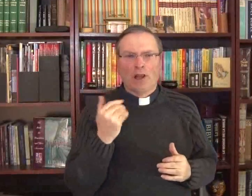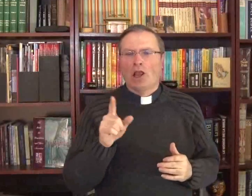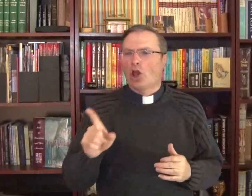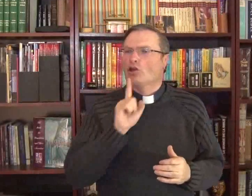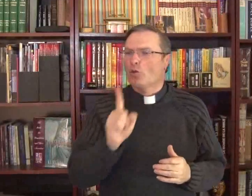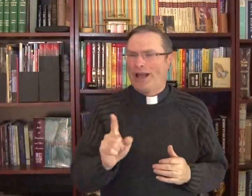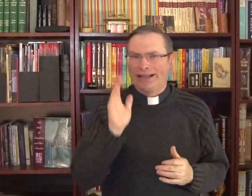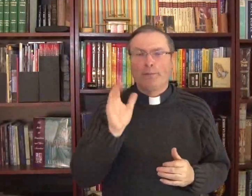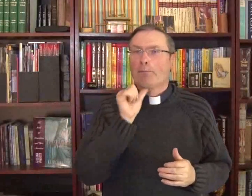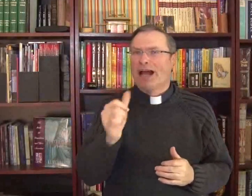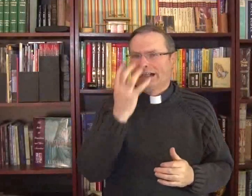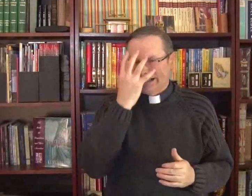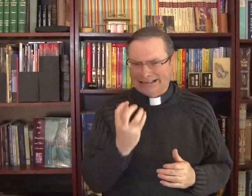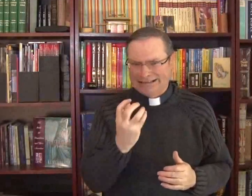«Ne soyez pas tristes,